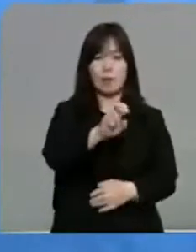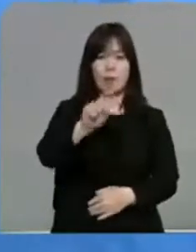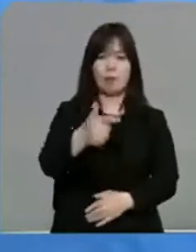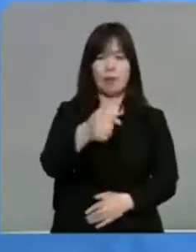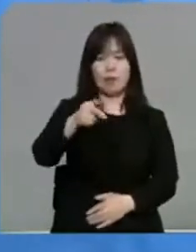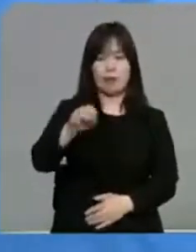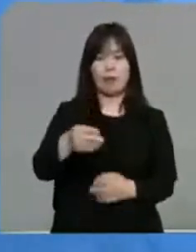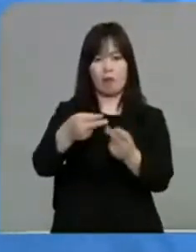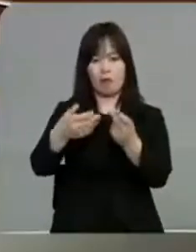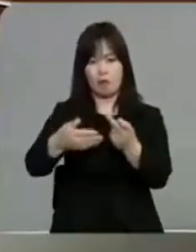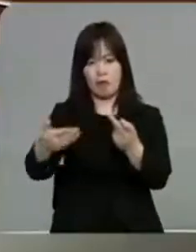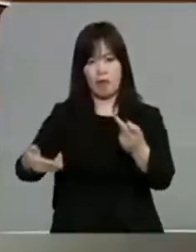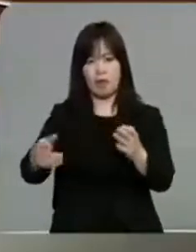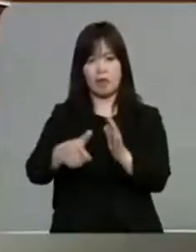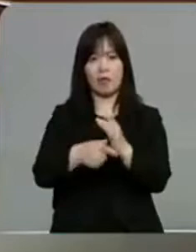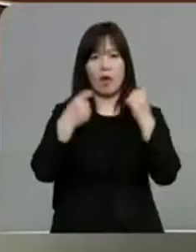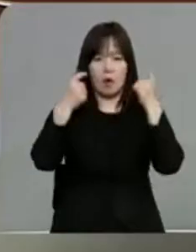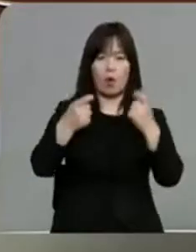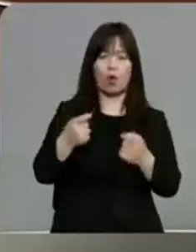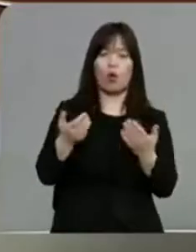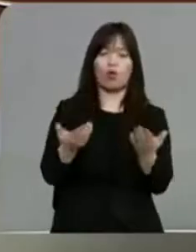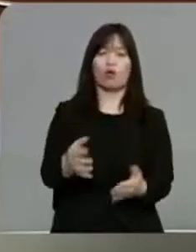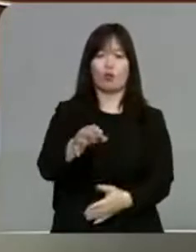힐링 공간으로 다시 탄생시키는 겁니다.